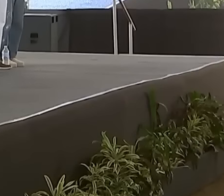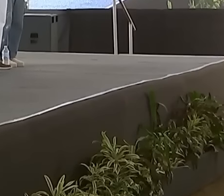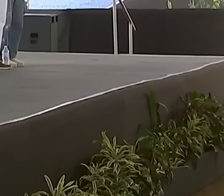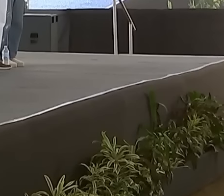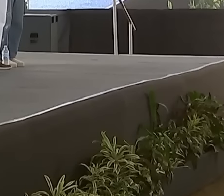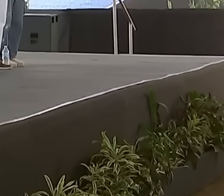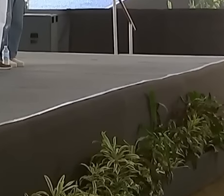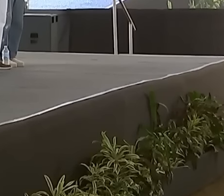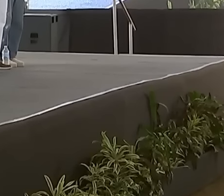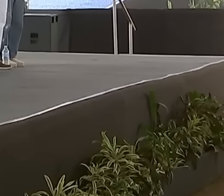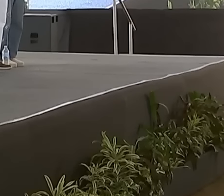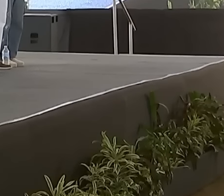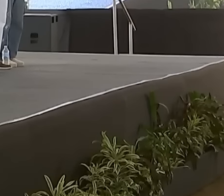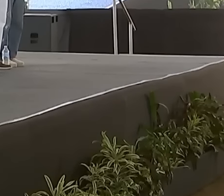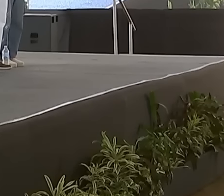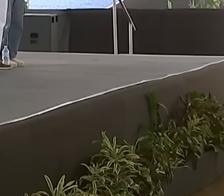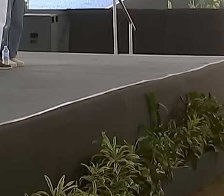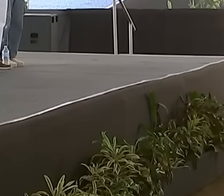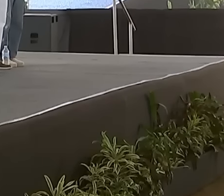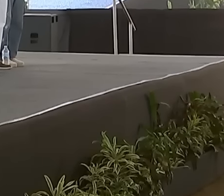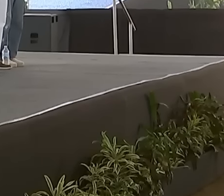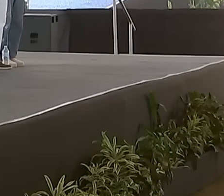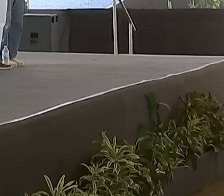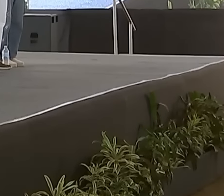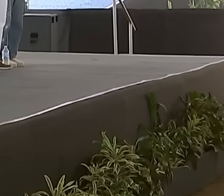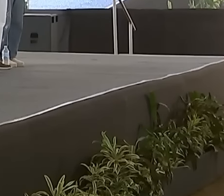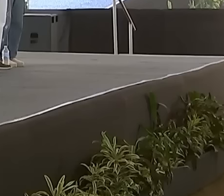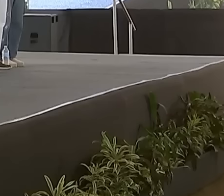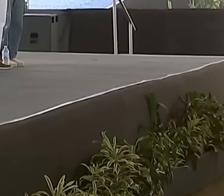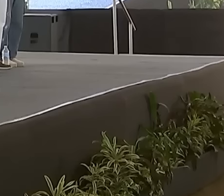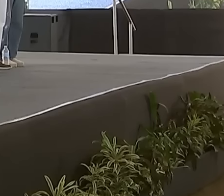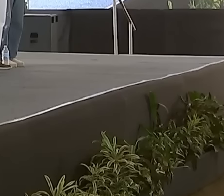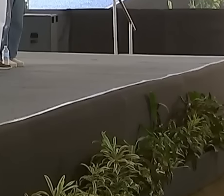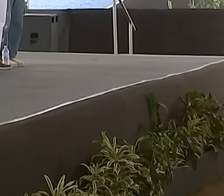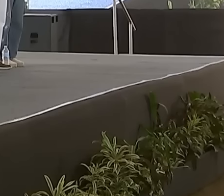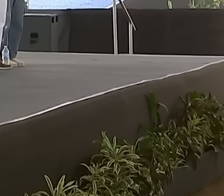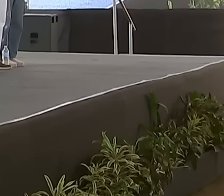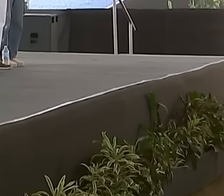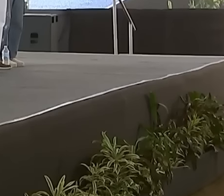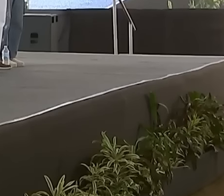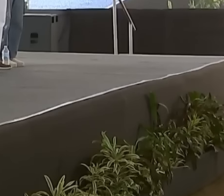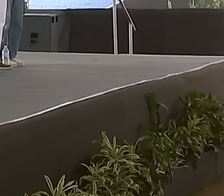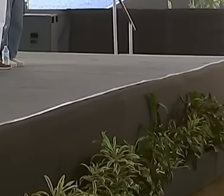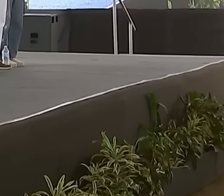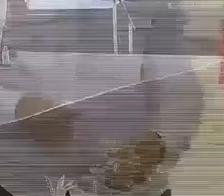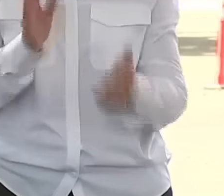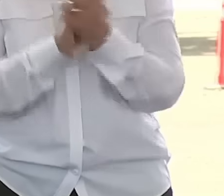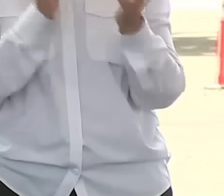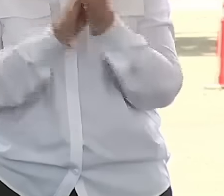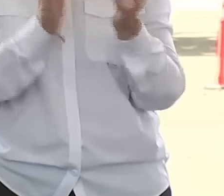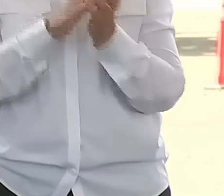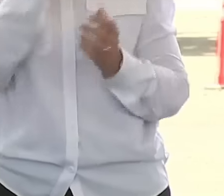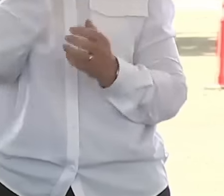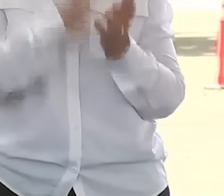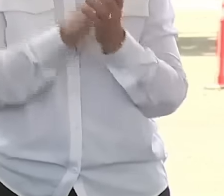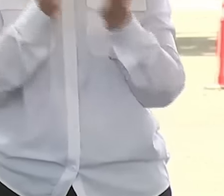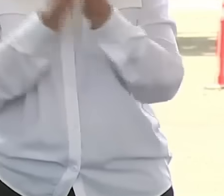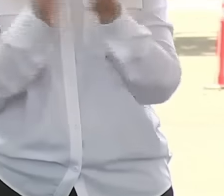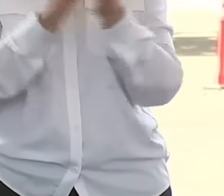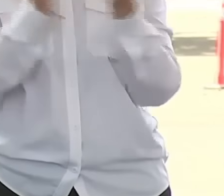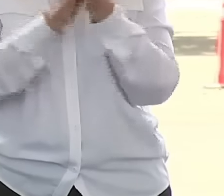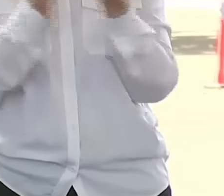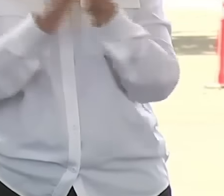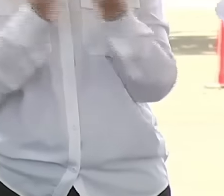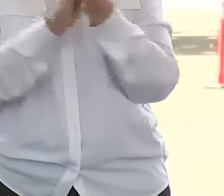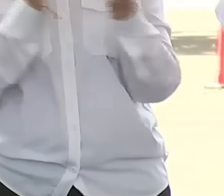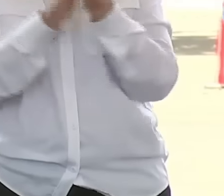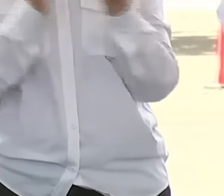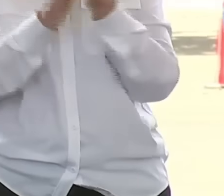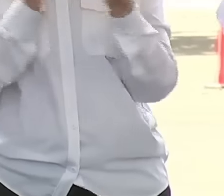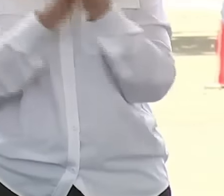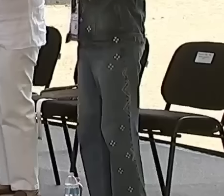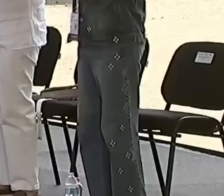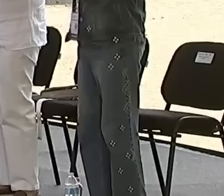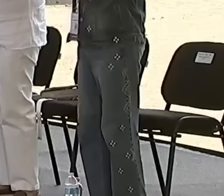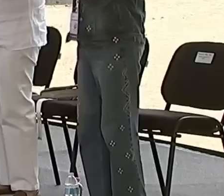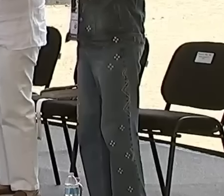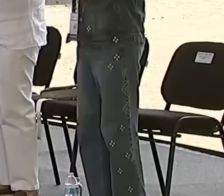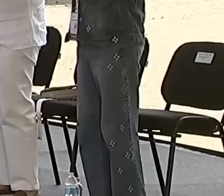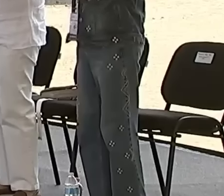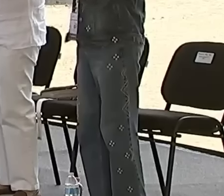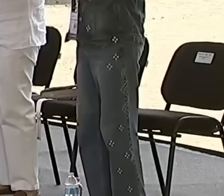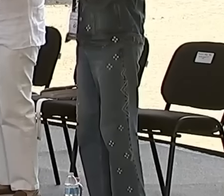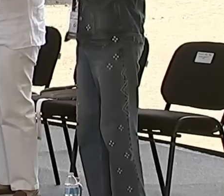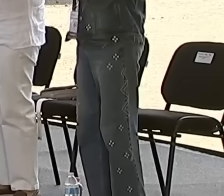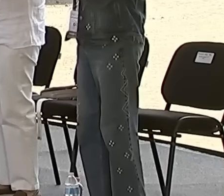la presidenta constitucional de los Estados Unidos Mexicanos, doctora Claudia Shin Baardo.